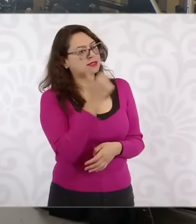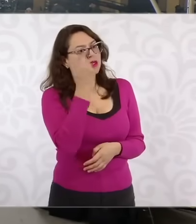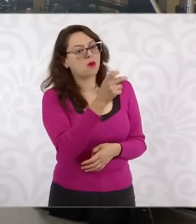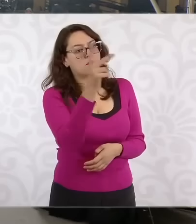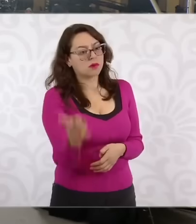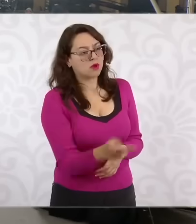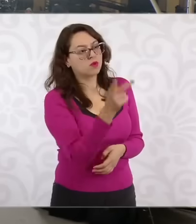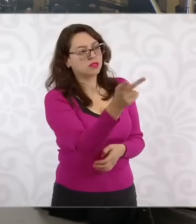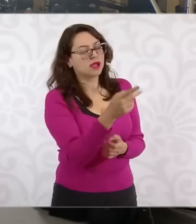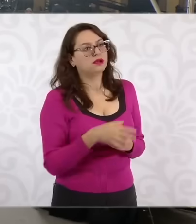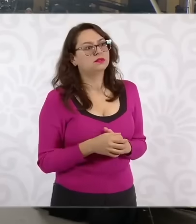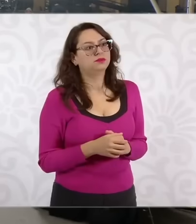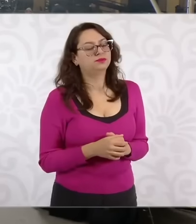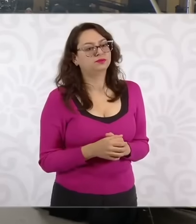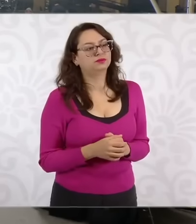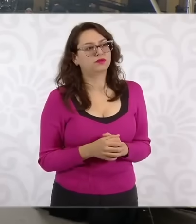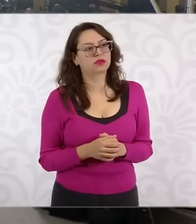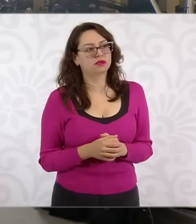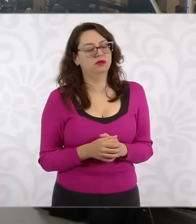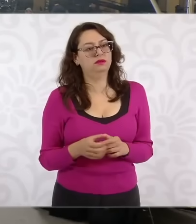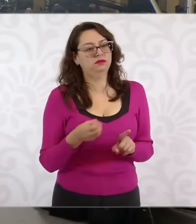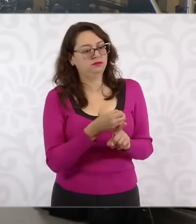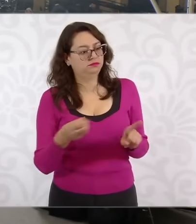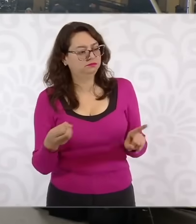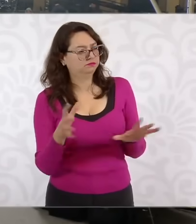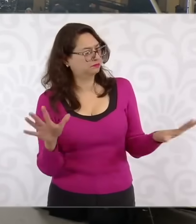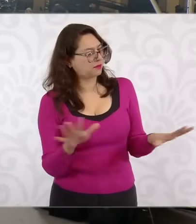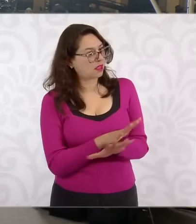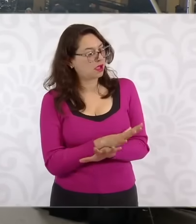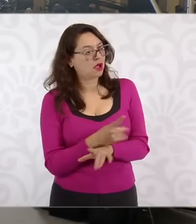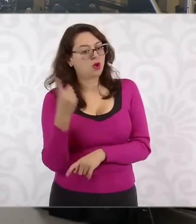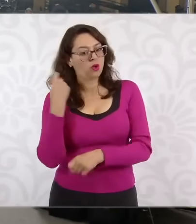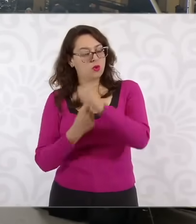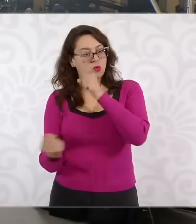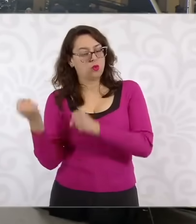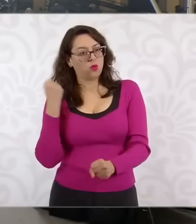es decir, eh el año pasado el anuncio era que estuviera el gabinete de seguridad encabezado por